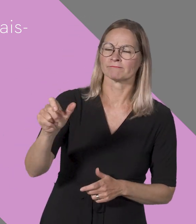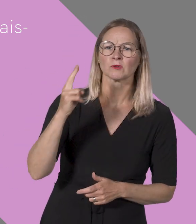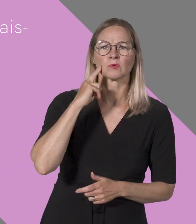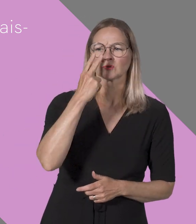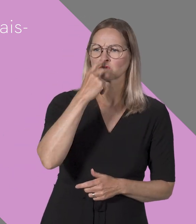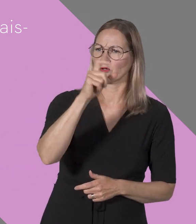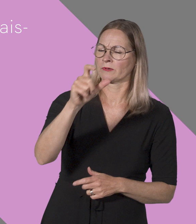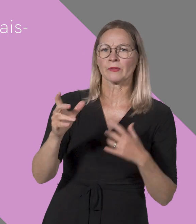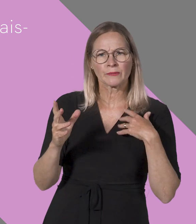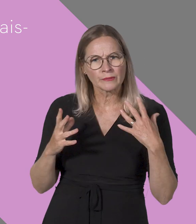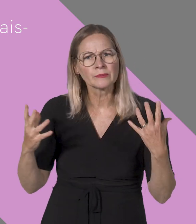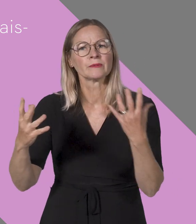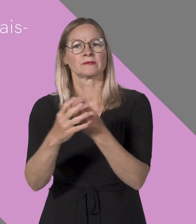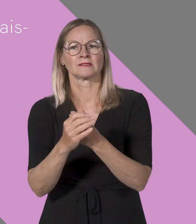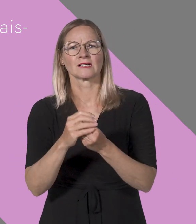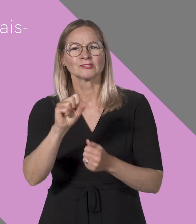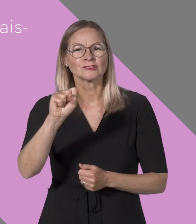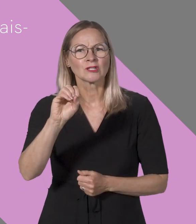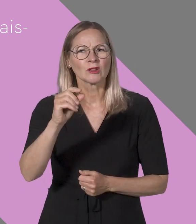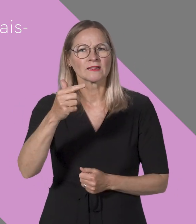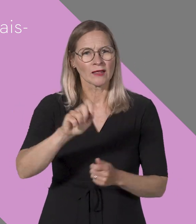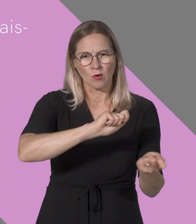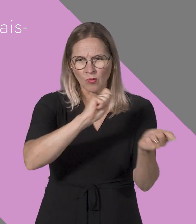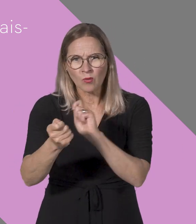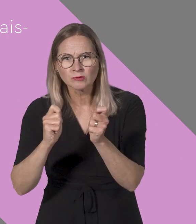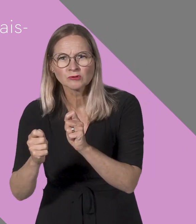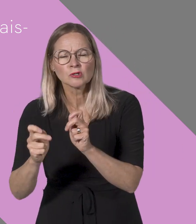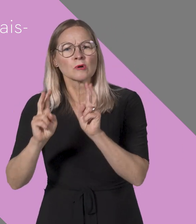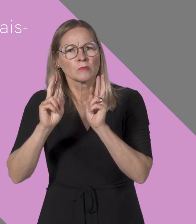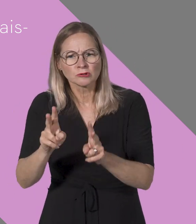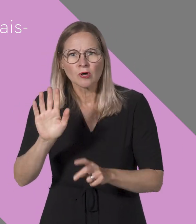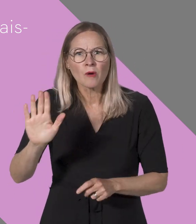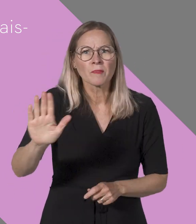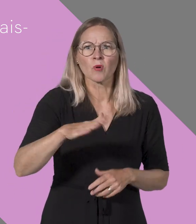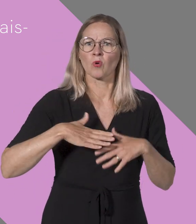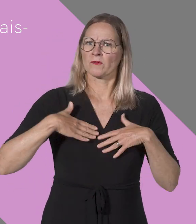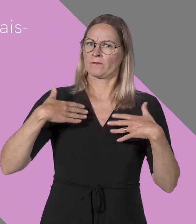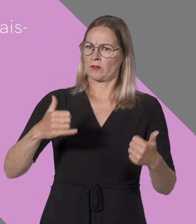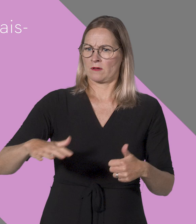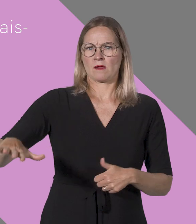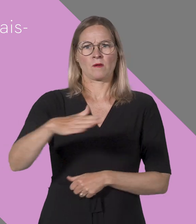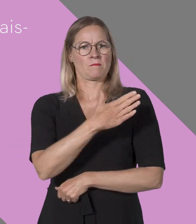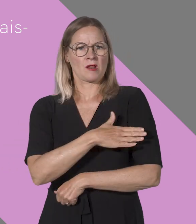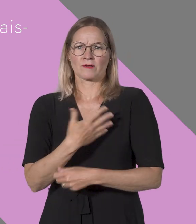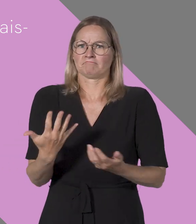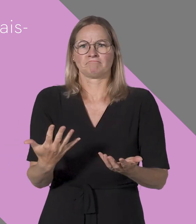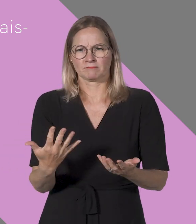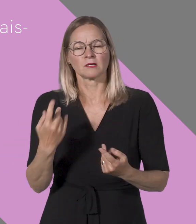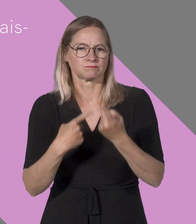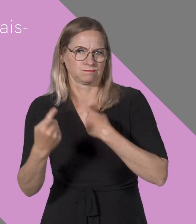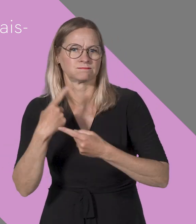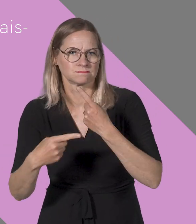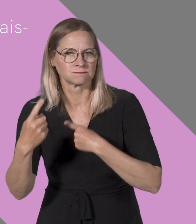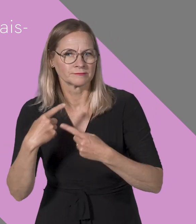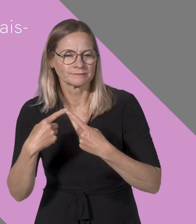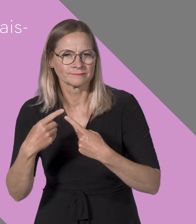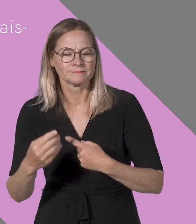ja kuurosokeiden kanssa sote-uudistuksesta sekä oman hyvinvointialueen palveluista.